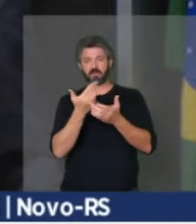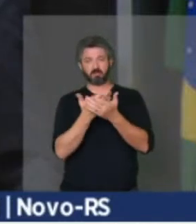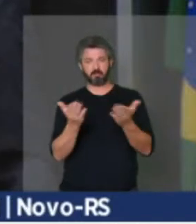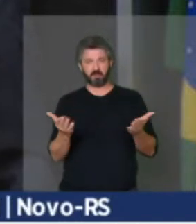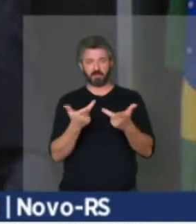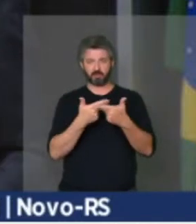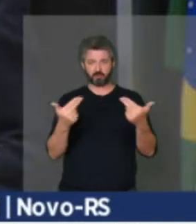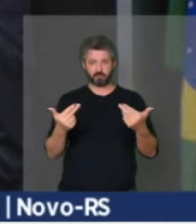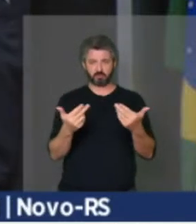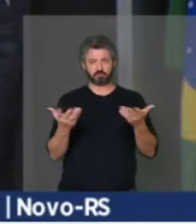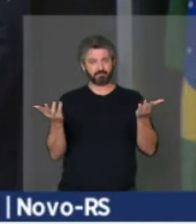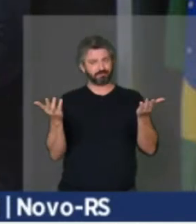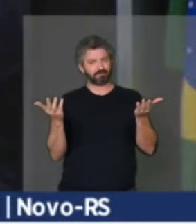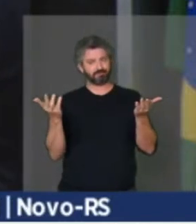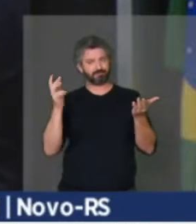ESTAMOS DISCORDANDO MUITO COM